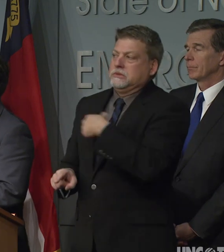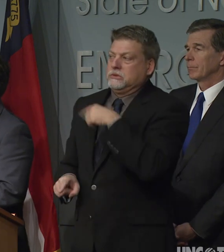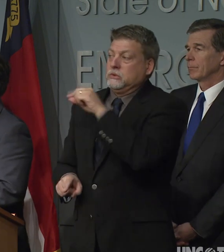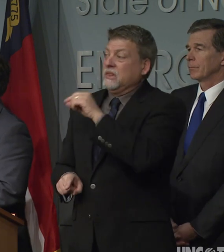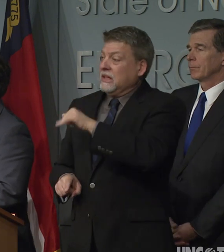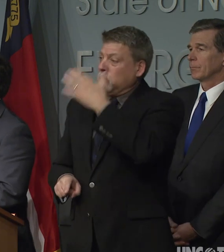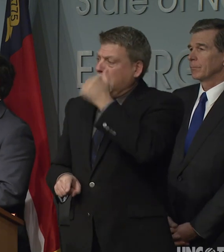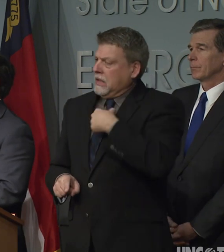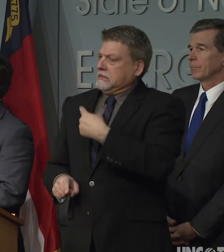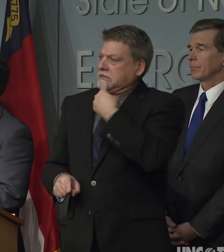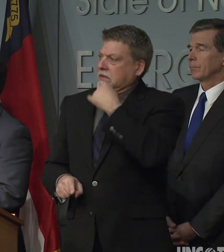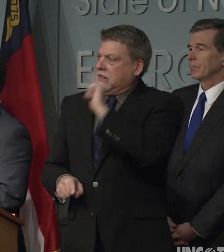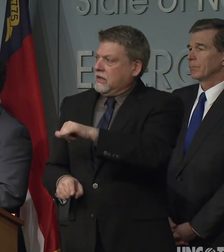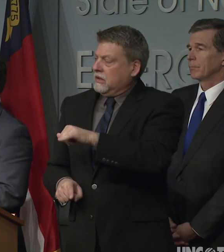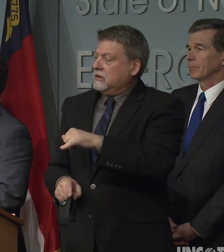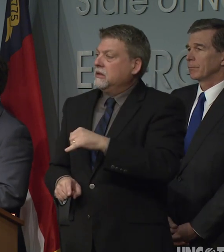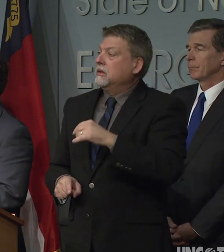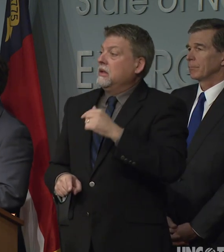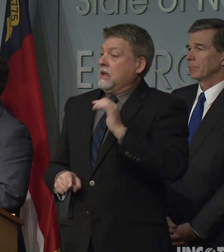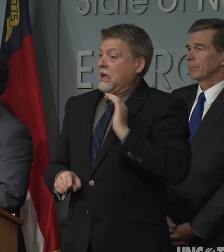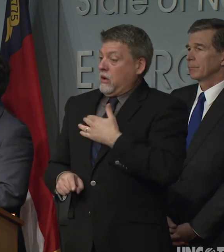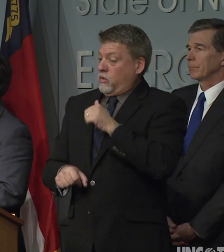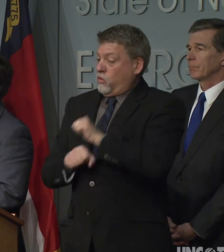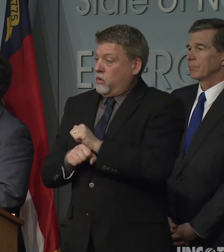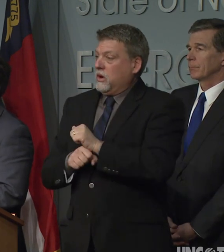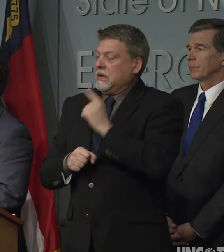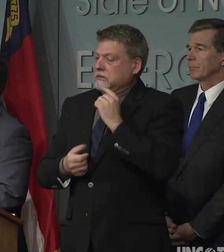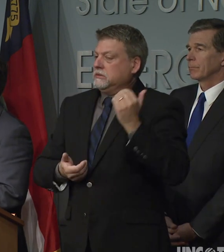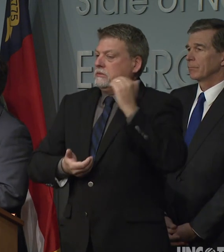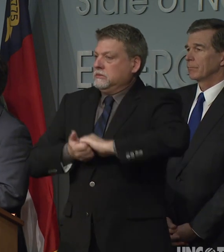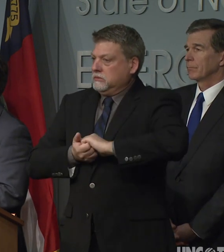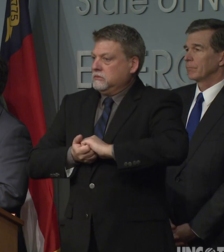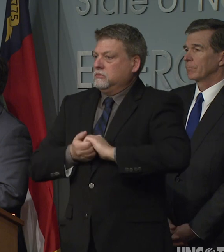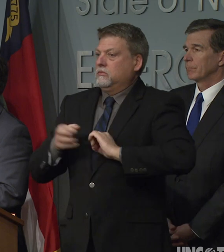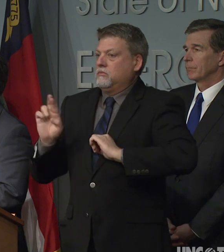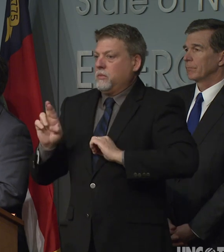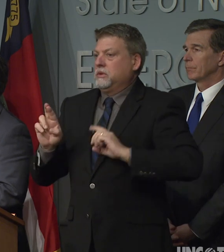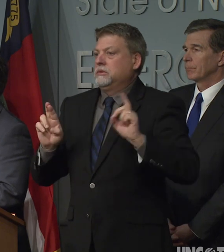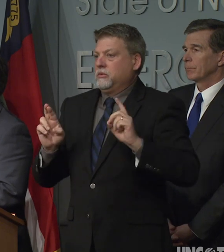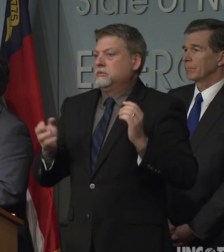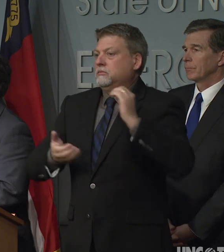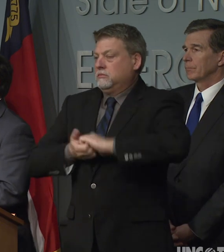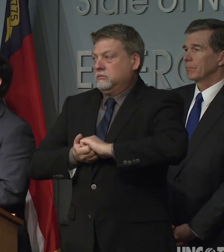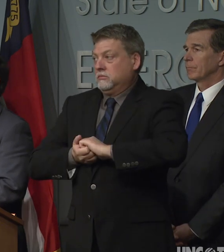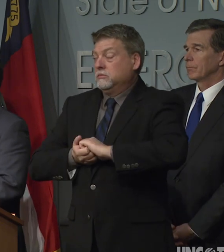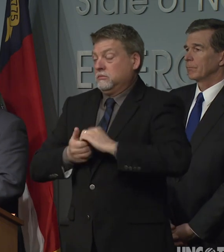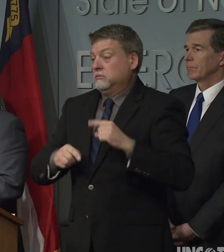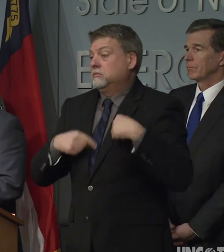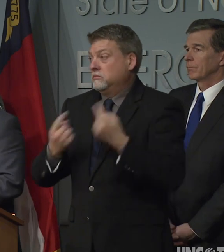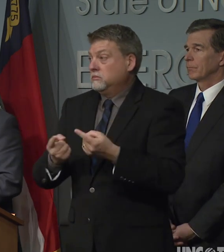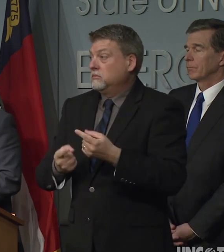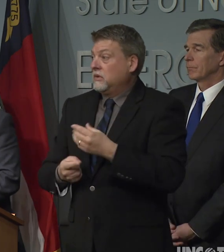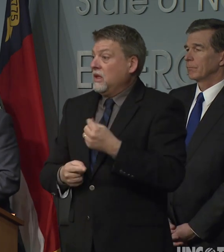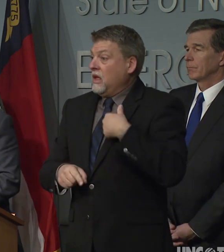si sí lo creo por eso específicamente, lo mencioné este es un esfuerzo, vi Partizan o yo creo que el